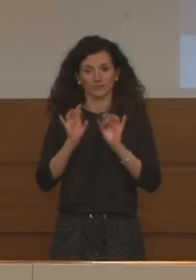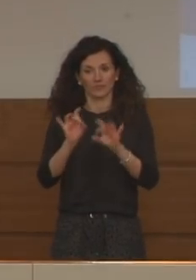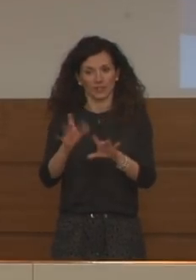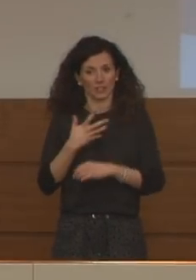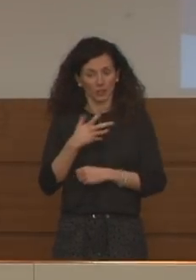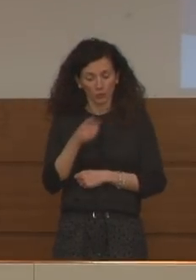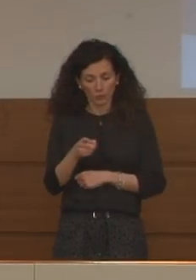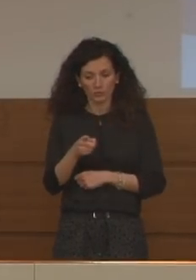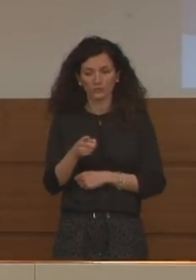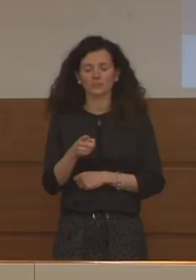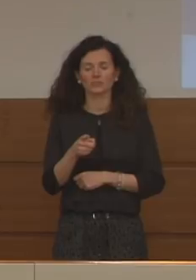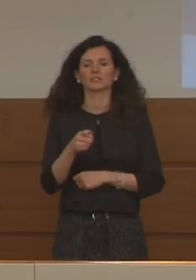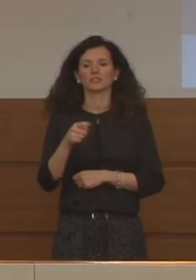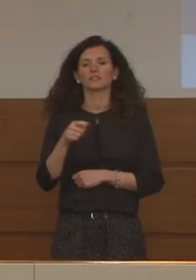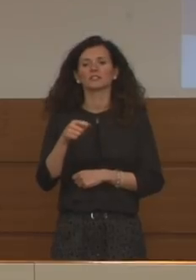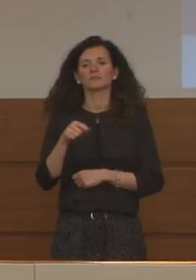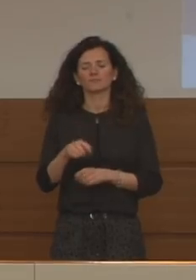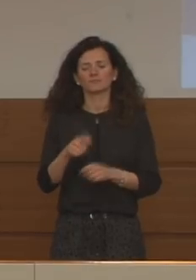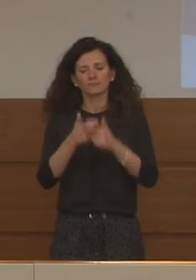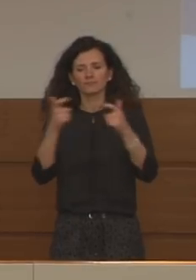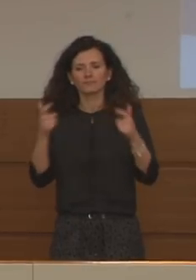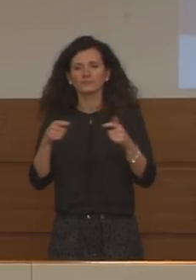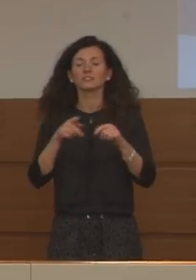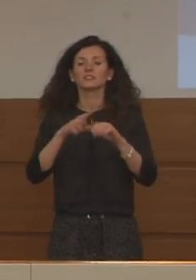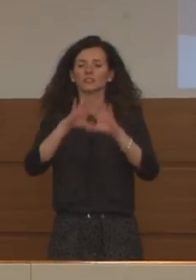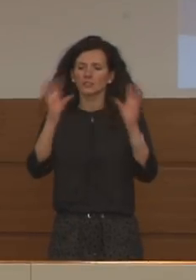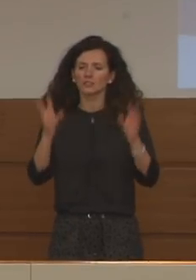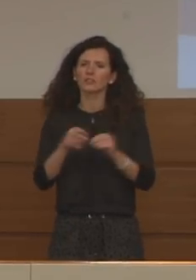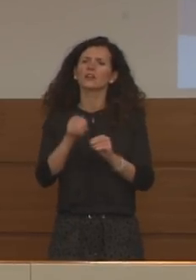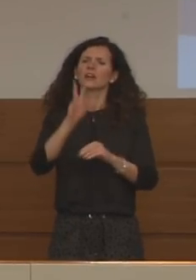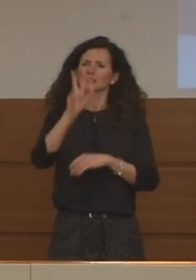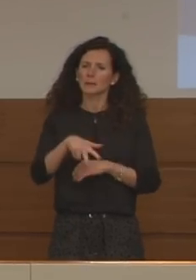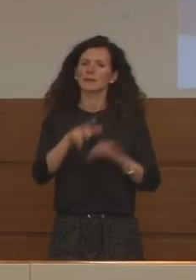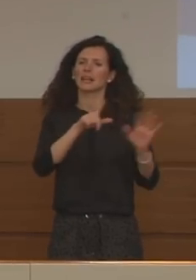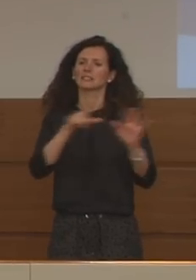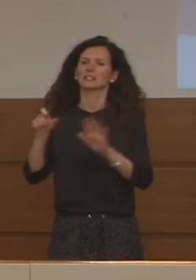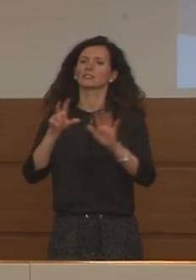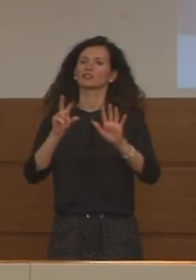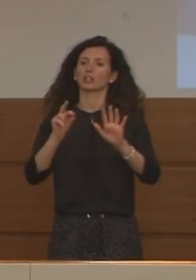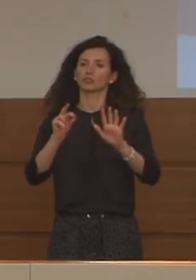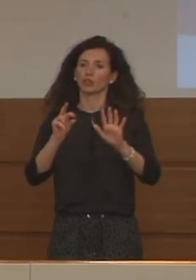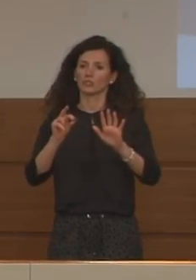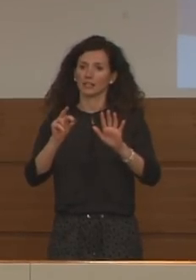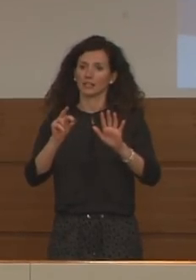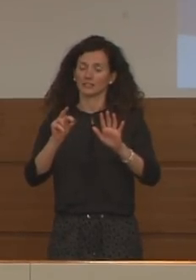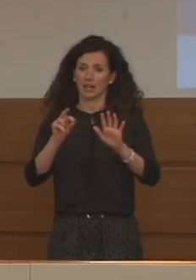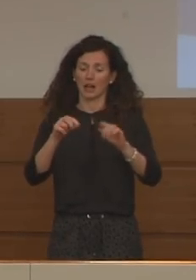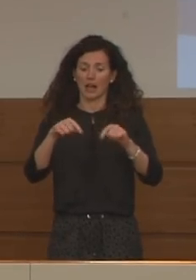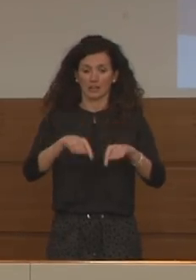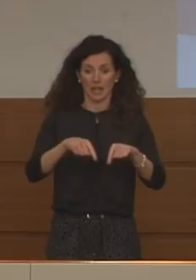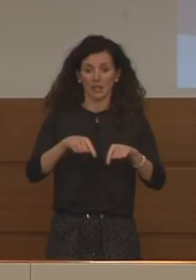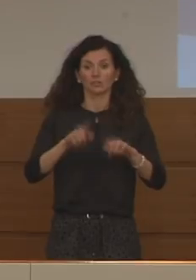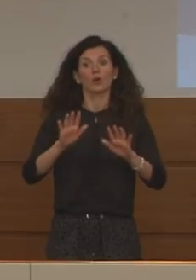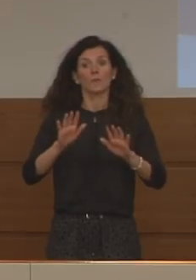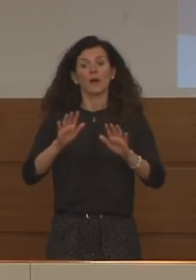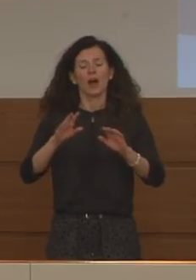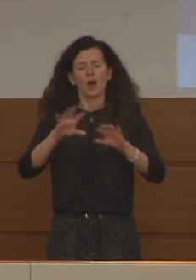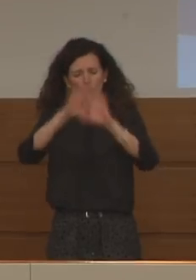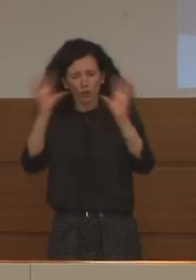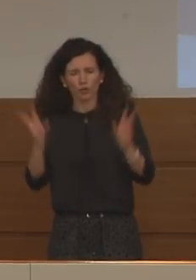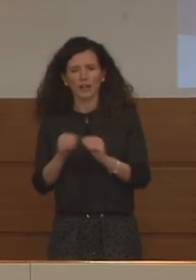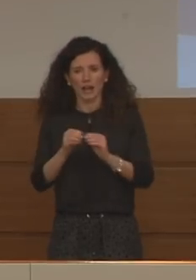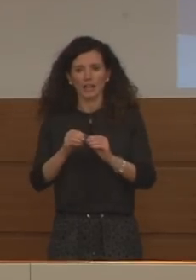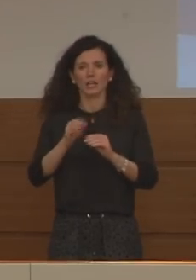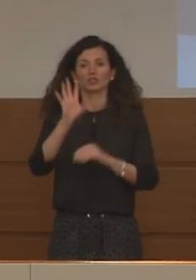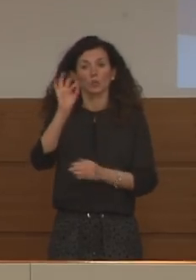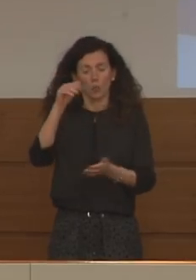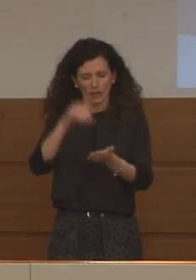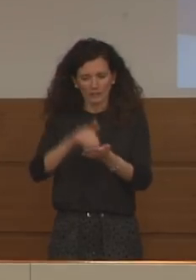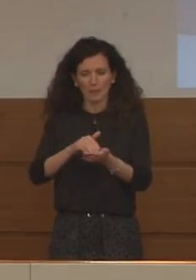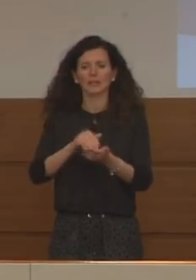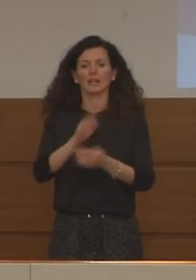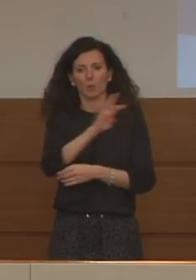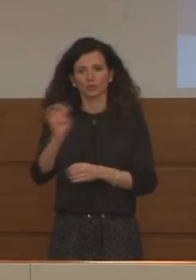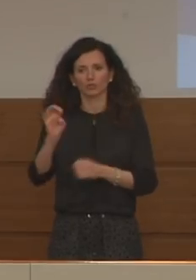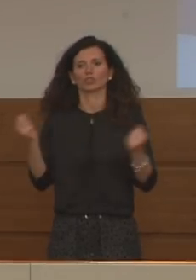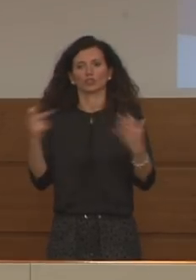attualmente positive, è di 3780. Il totale attuale dei positivi è di 50.418, di